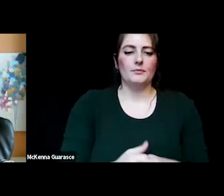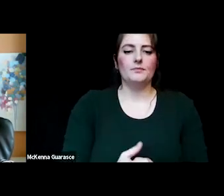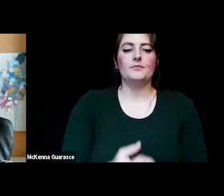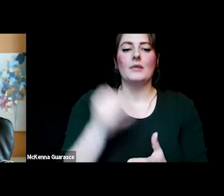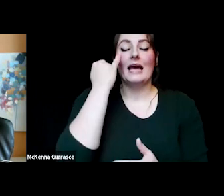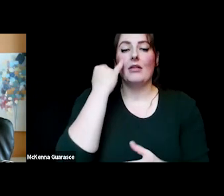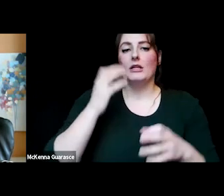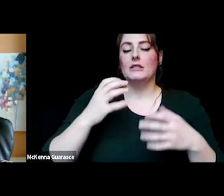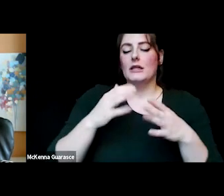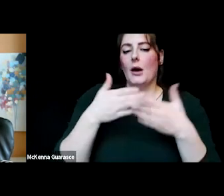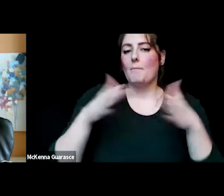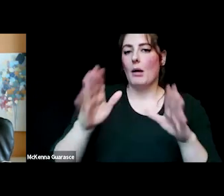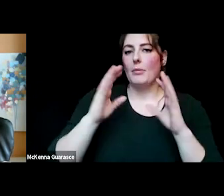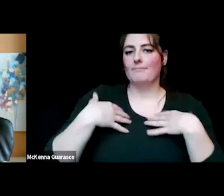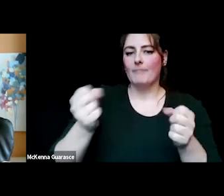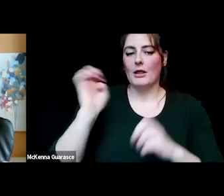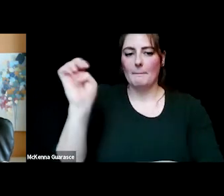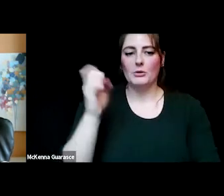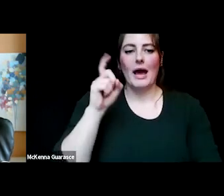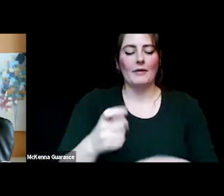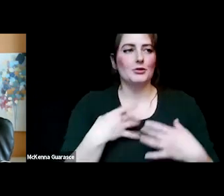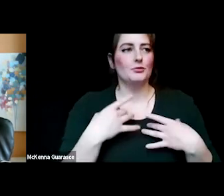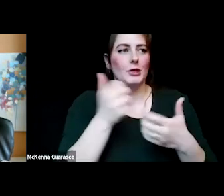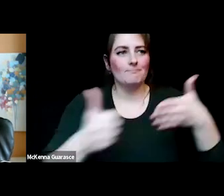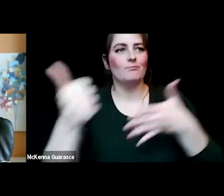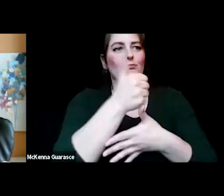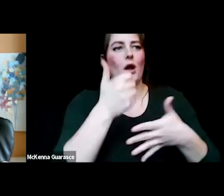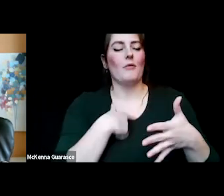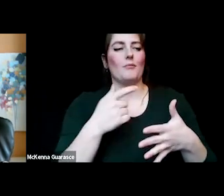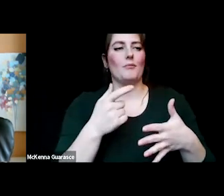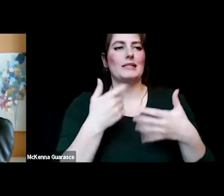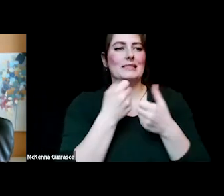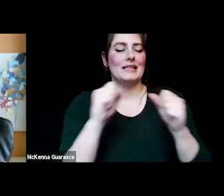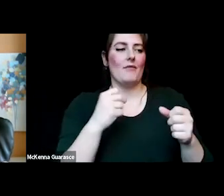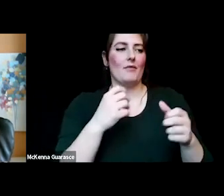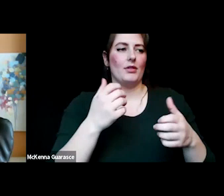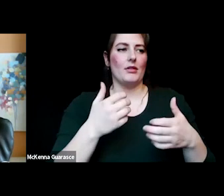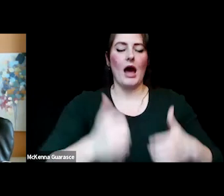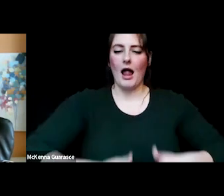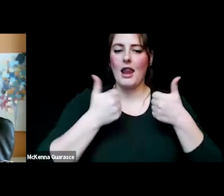debe priorizar la preservación de la vida, siempre que se pueda, al máximo de nuestras capacidades.